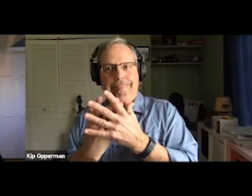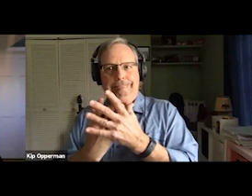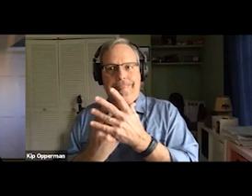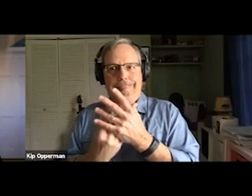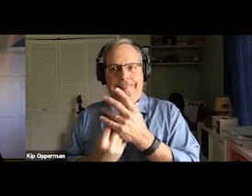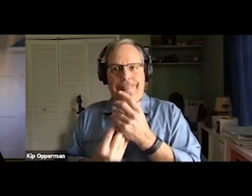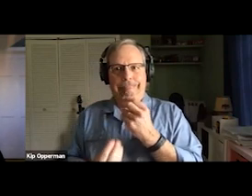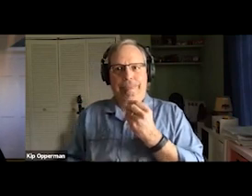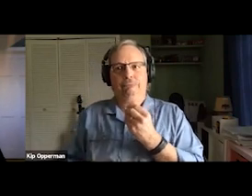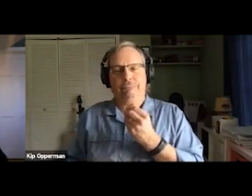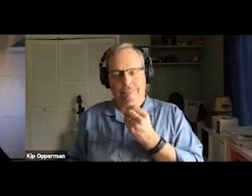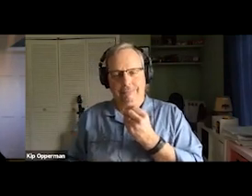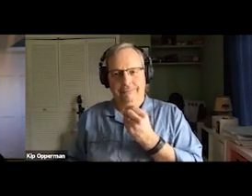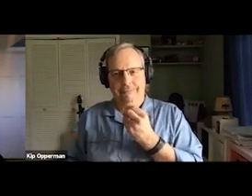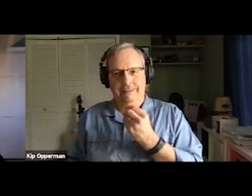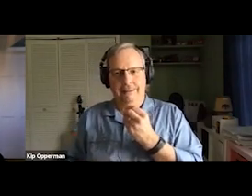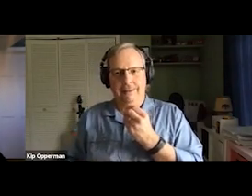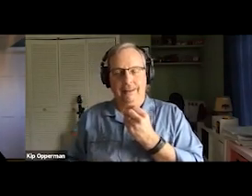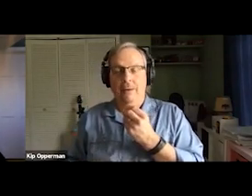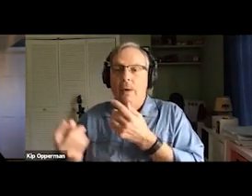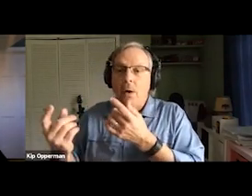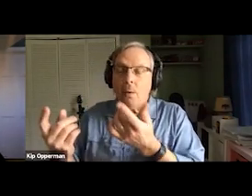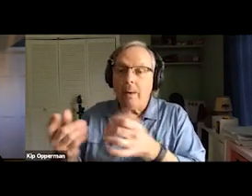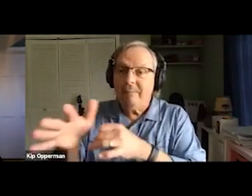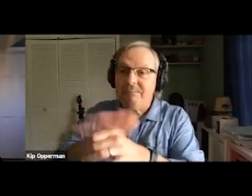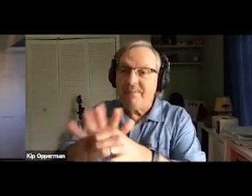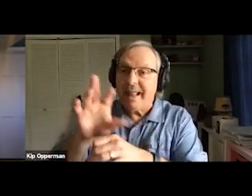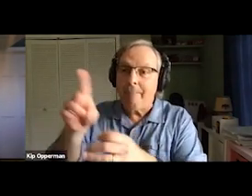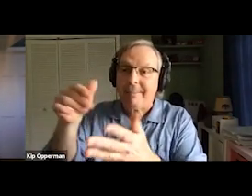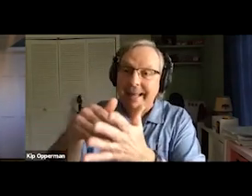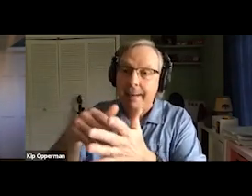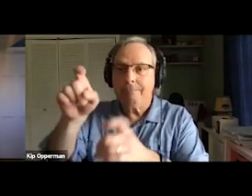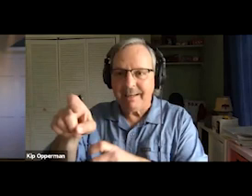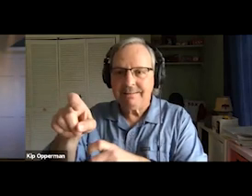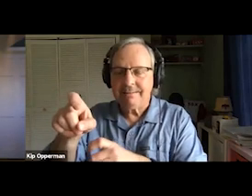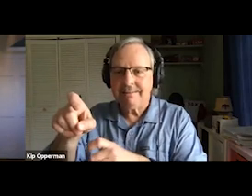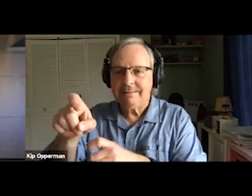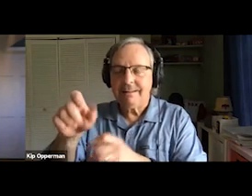si no hacemos actuar o rellenamos regularmente ese depósito. Así que todos tenemos nuestras propias formas